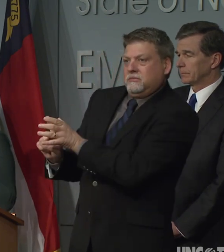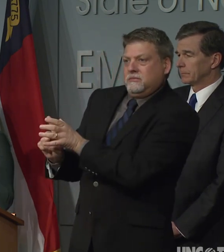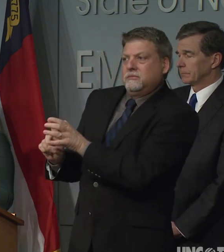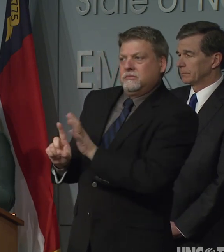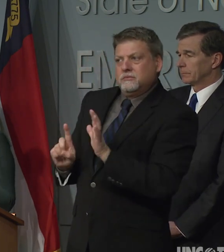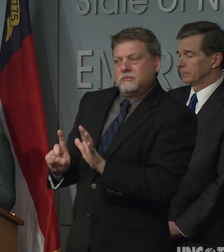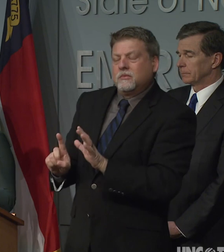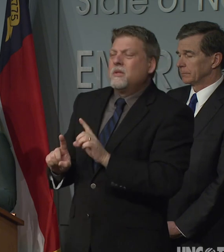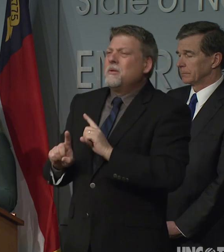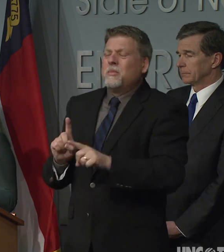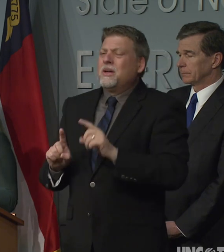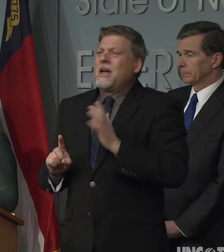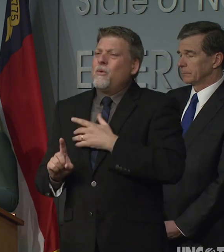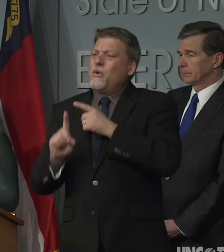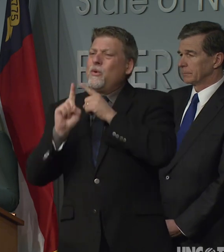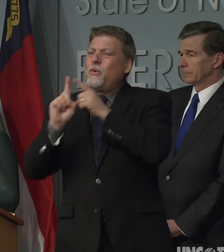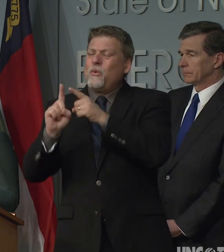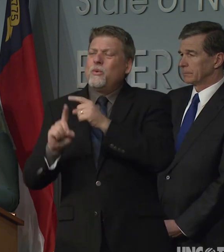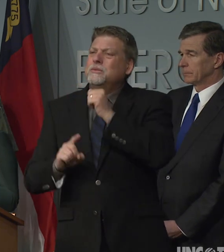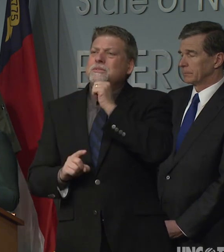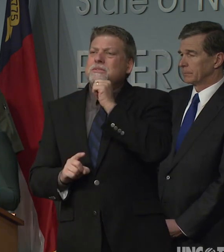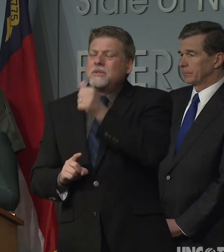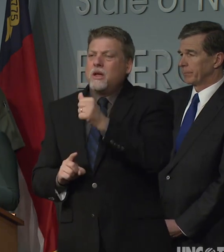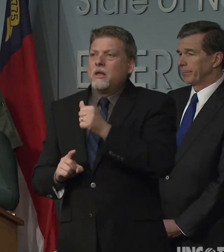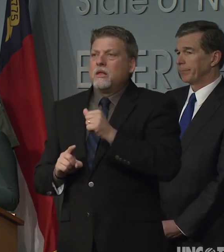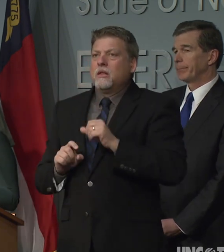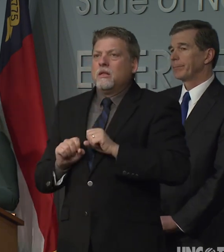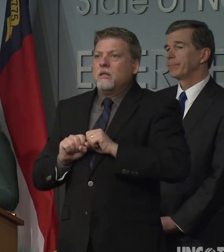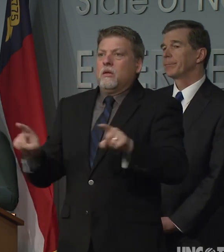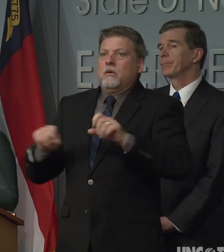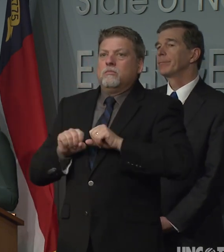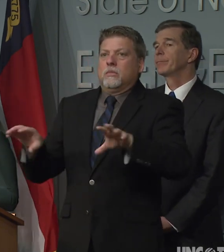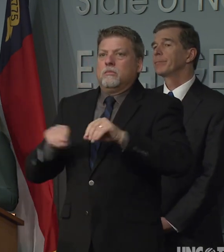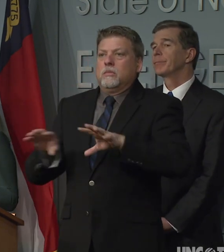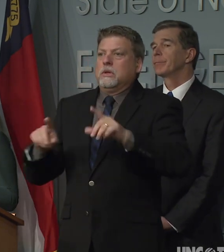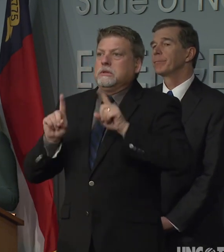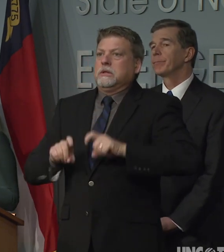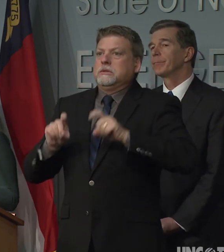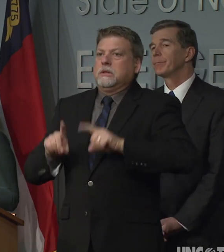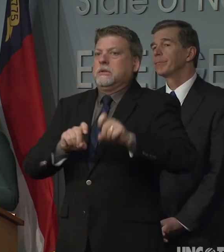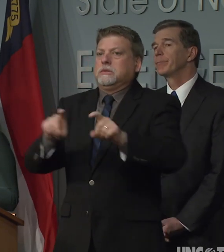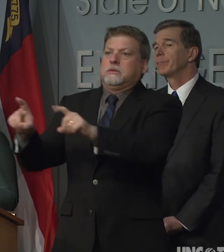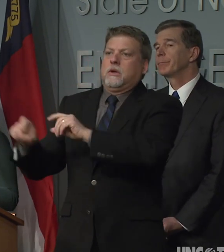convierte esta no importante conforme va pasando el curso de esta y estamos mejorando nuestro